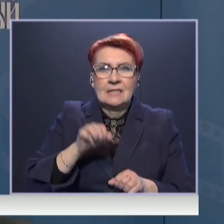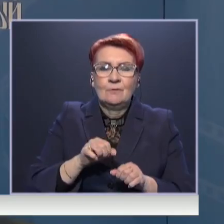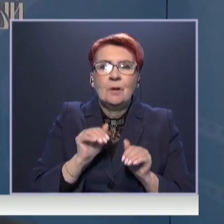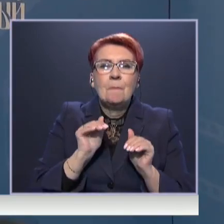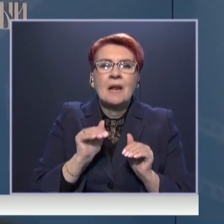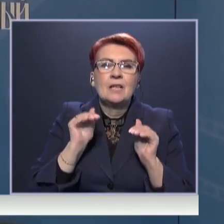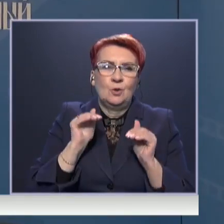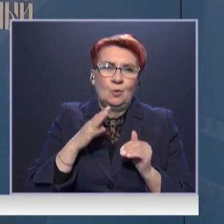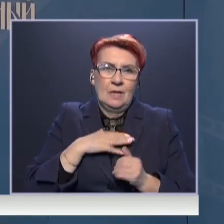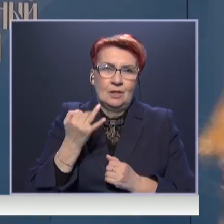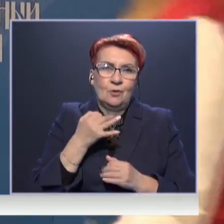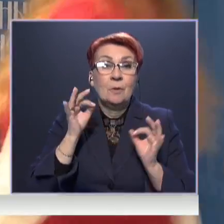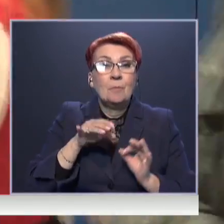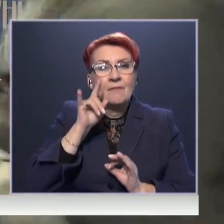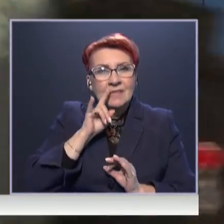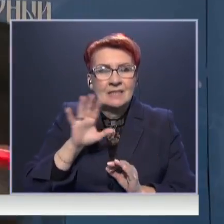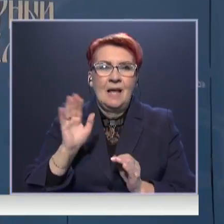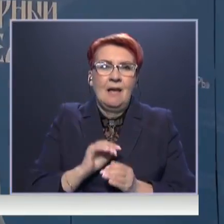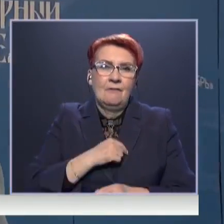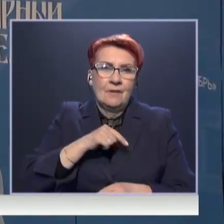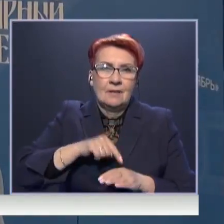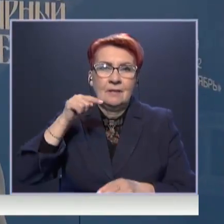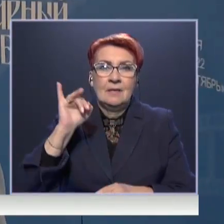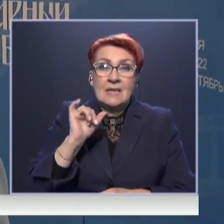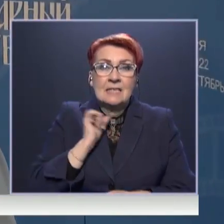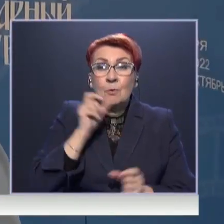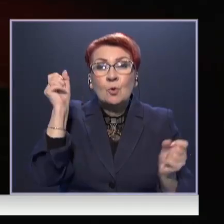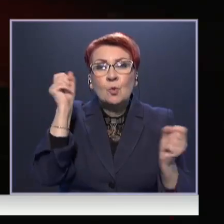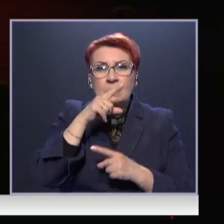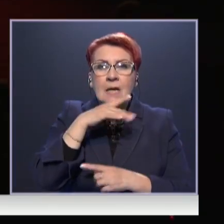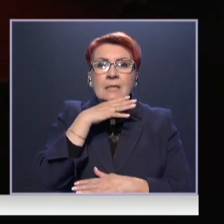истории к истории православию и самой узнать много тех